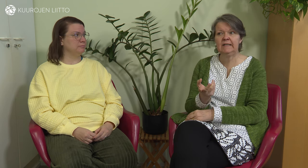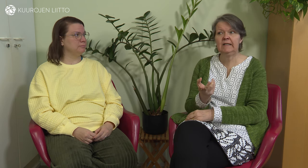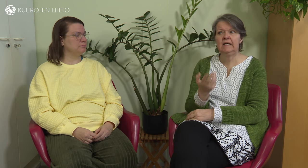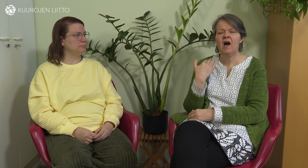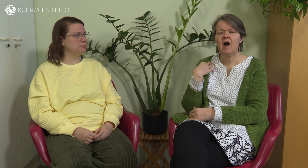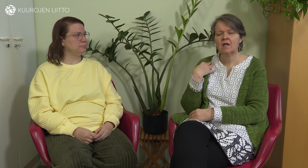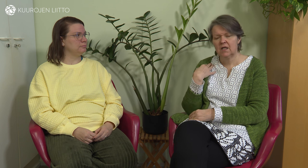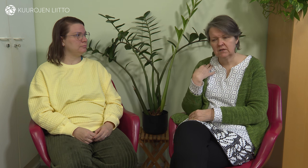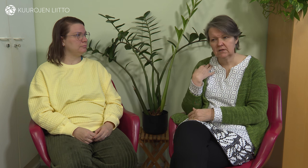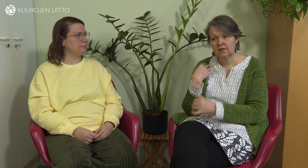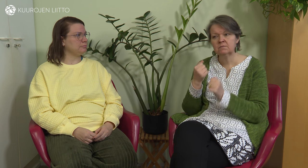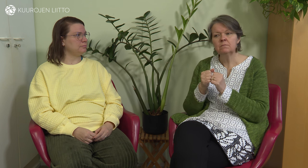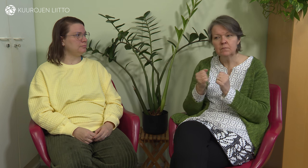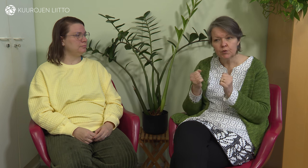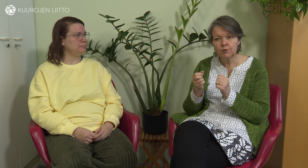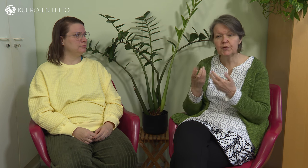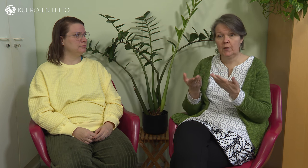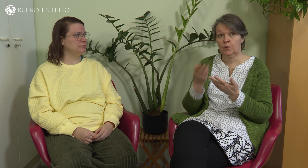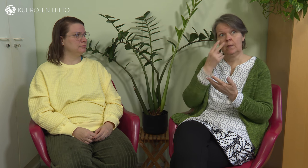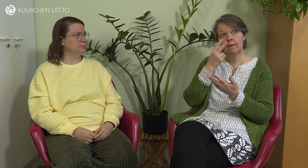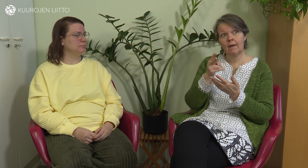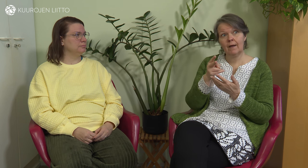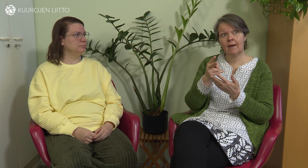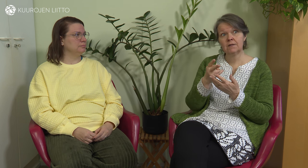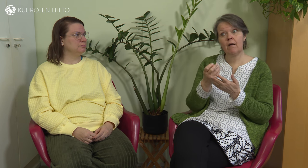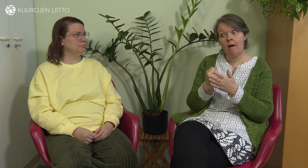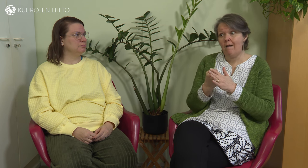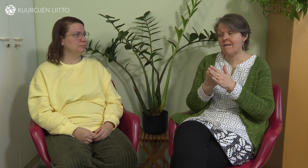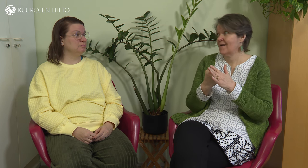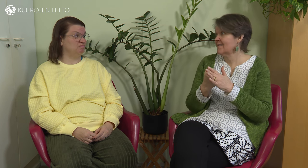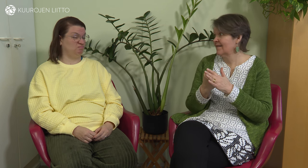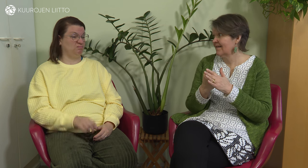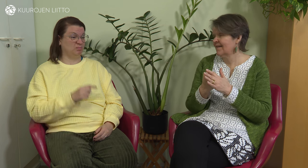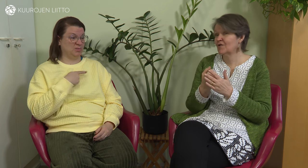Se on ollut raskasta, mutta nyt nähdään että se kannatti.